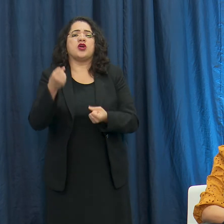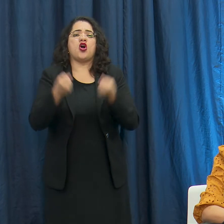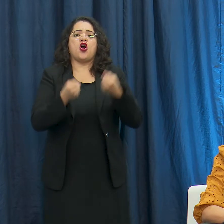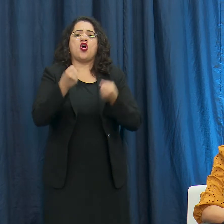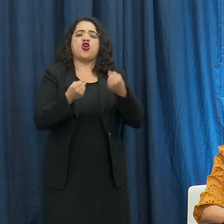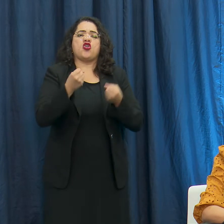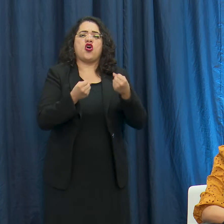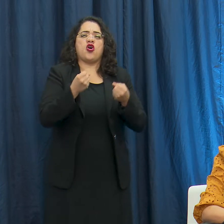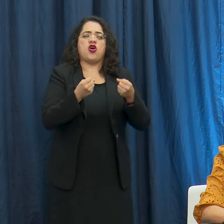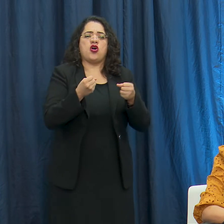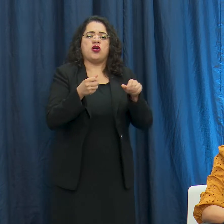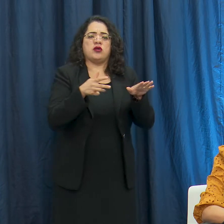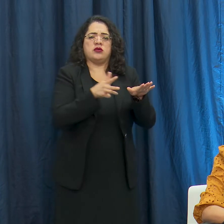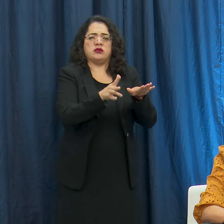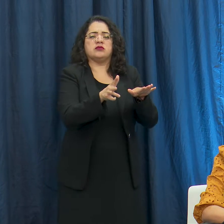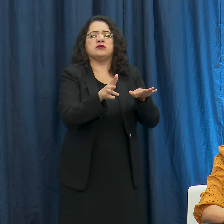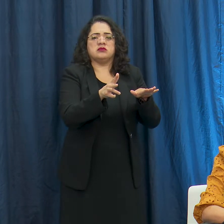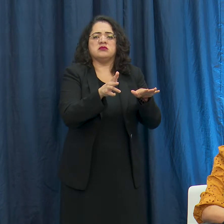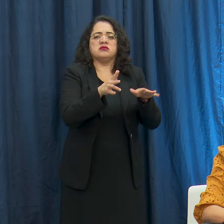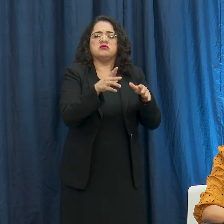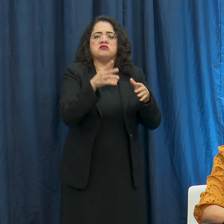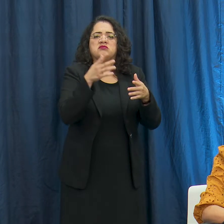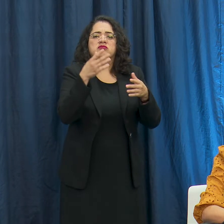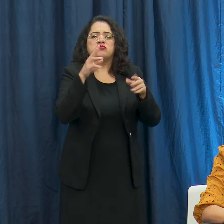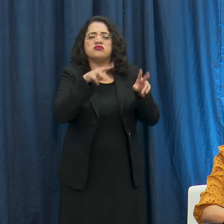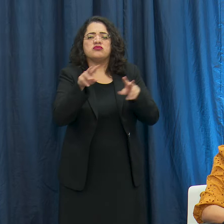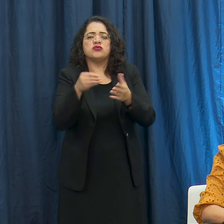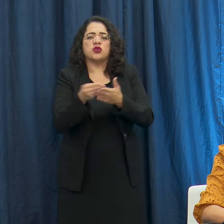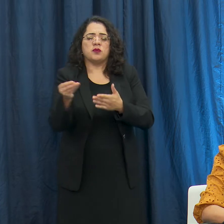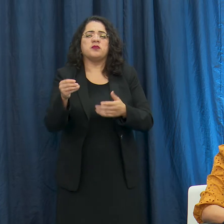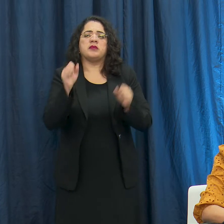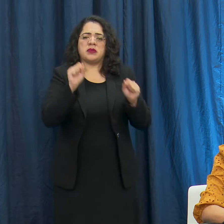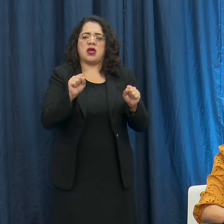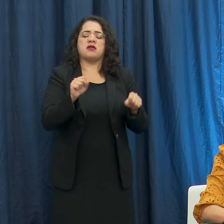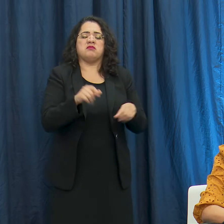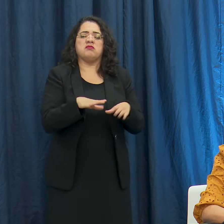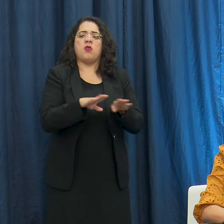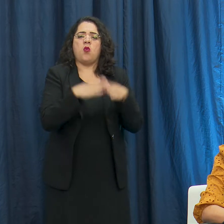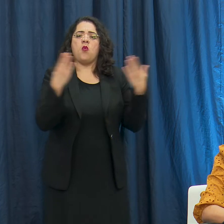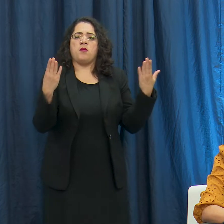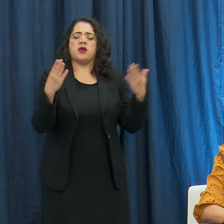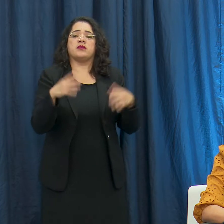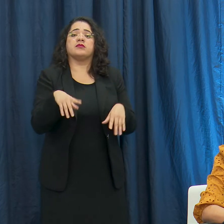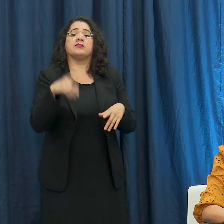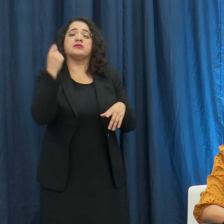been complete content a para volver a prayer permit ela recogida ela entrega